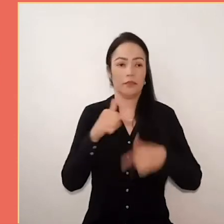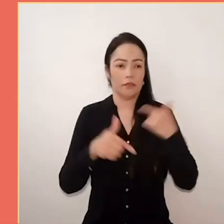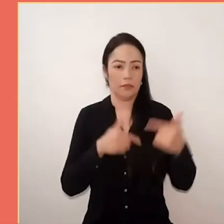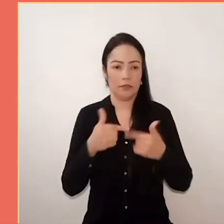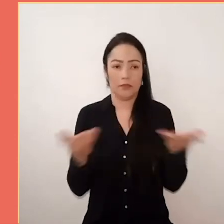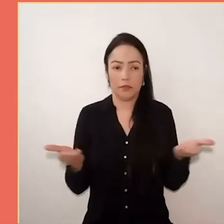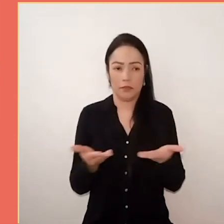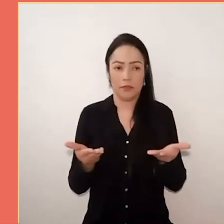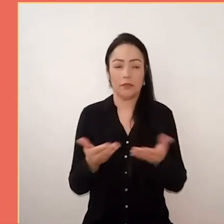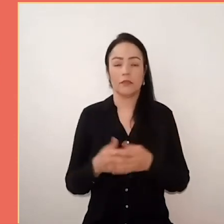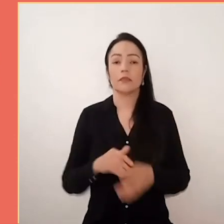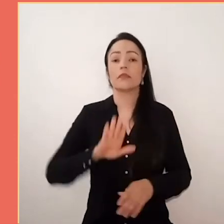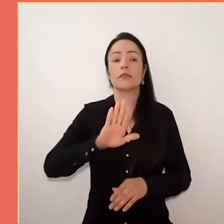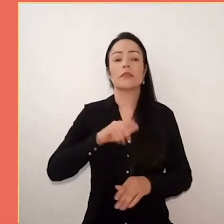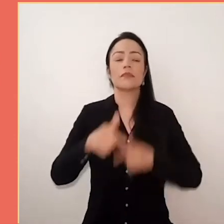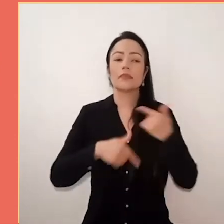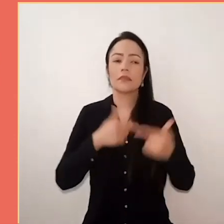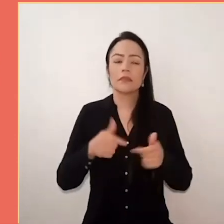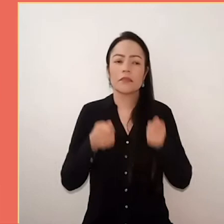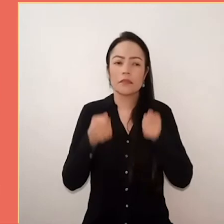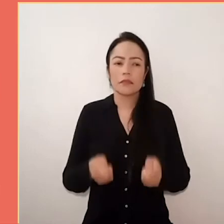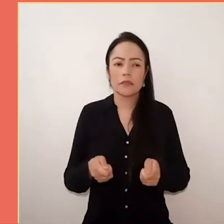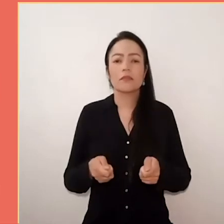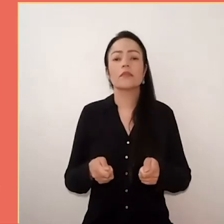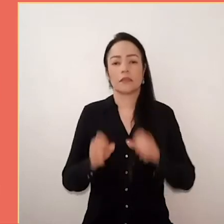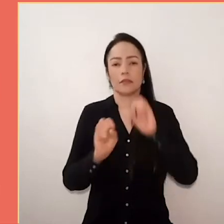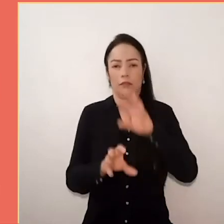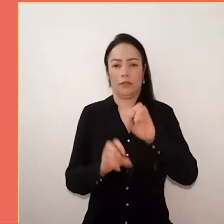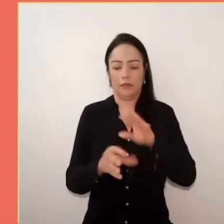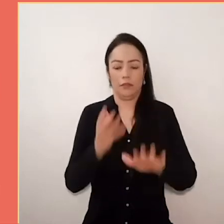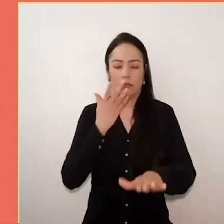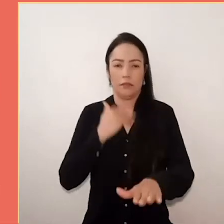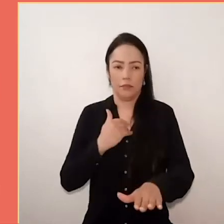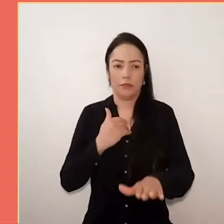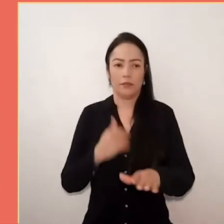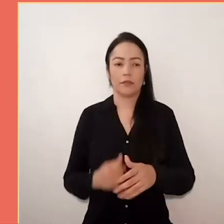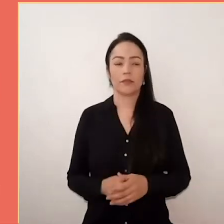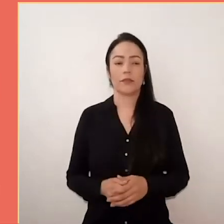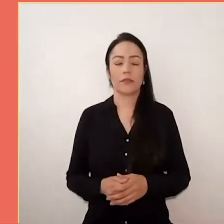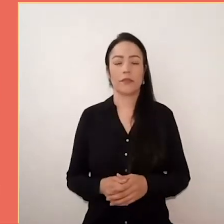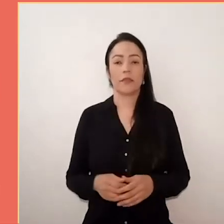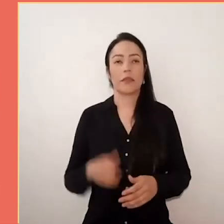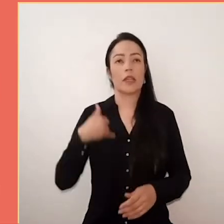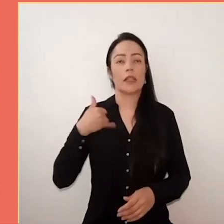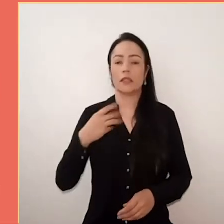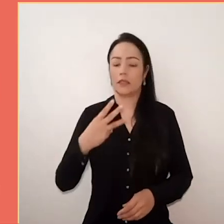mas o trabalho está mais firmado na educação infantil. De 3 até 7 anos.